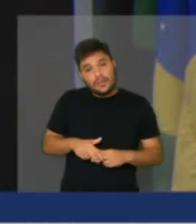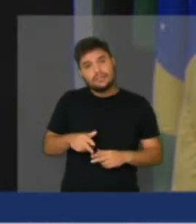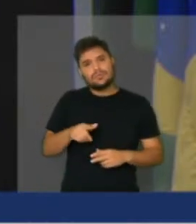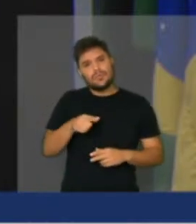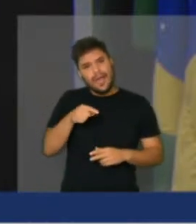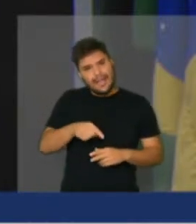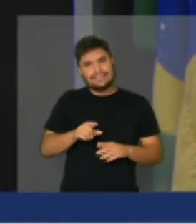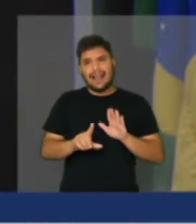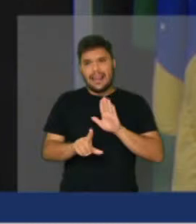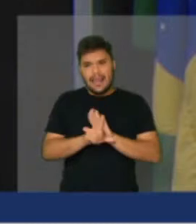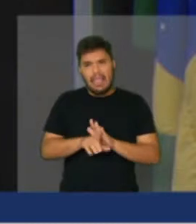RÍGIDOS EM FUNÇÃO DE IMPOSIÇÕES CONSTITUCIONAIS E